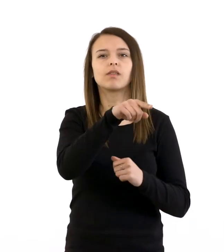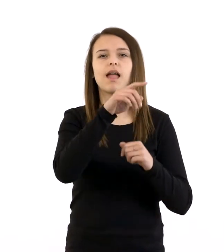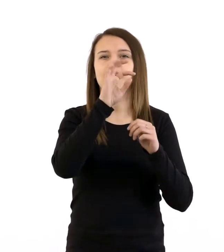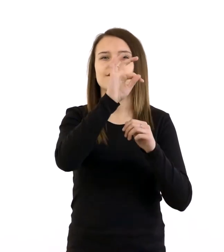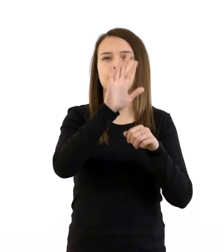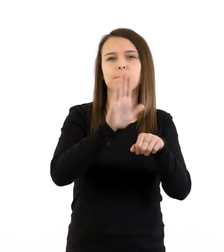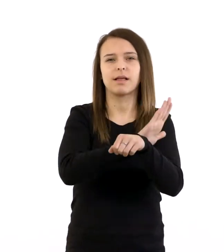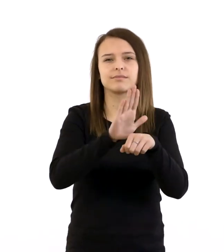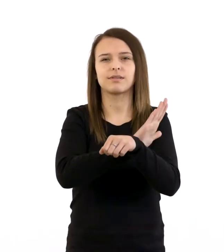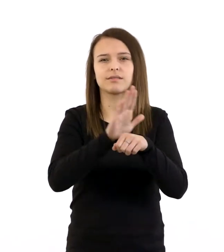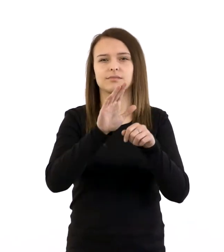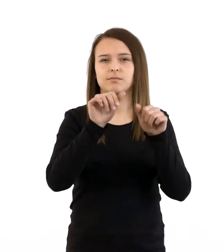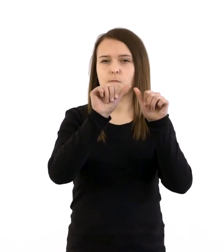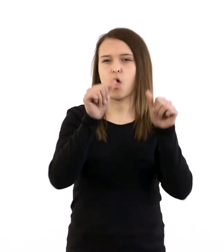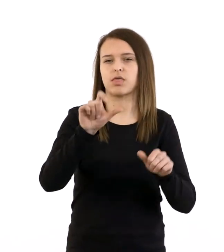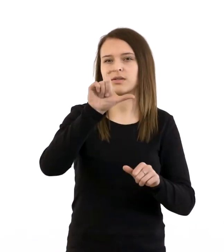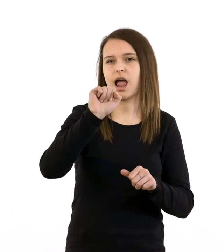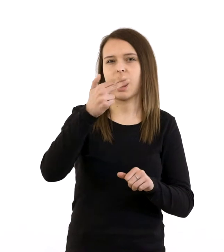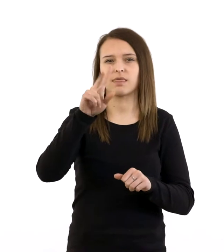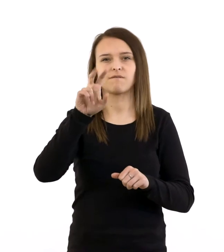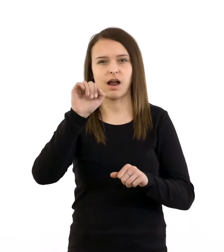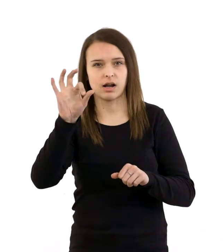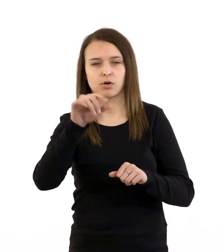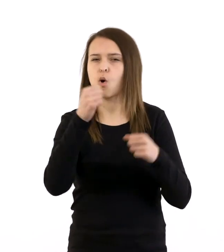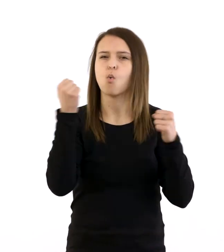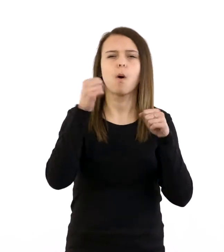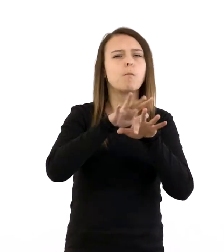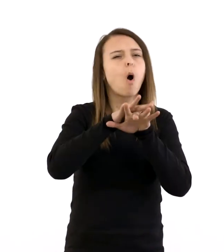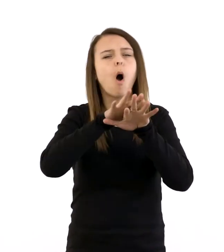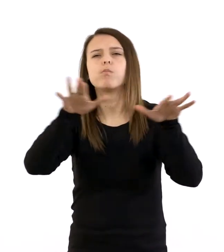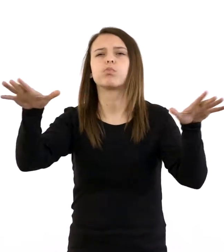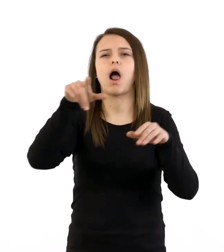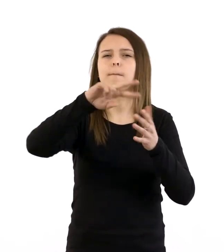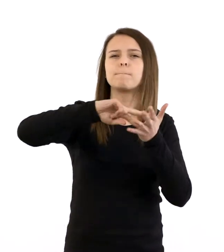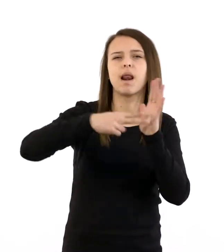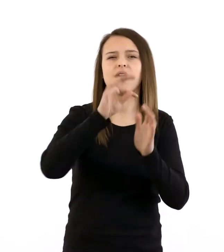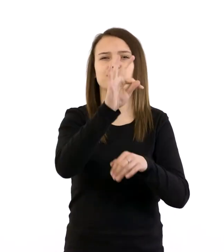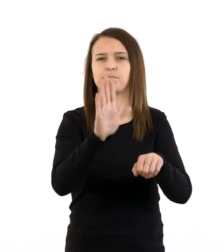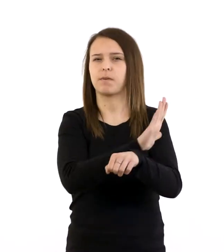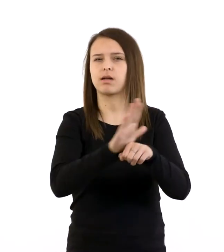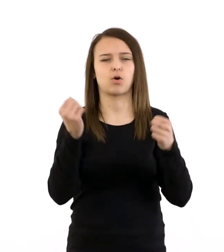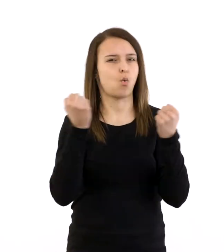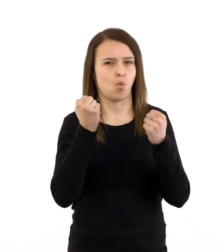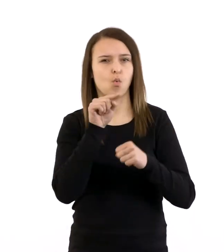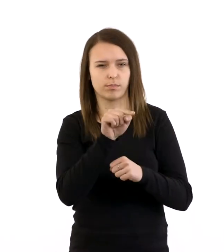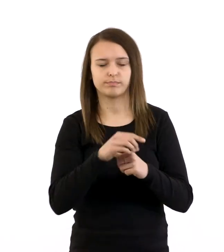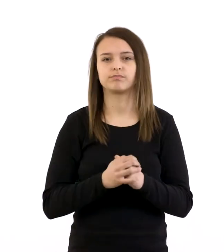Jedną z najpopularniejszych metod planowania biznesowego jest model biznesowy Canvas.